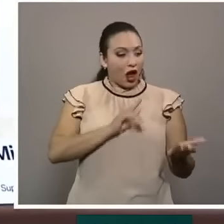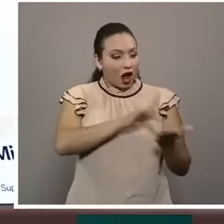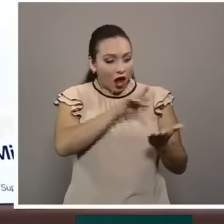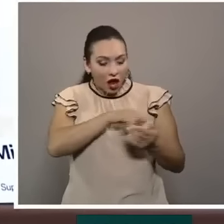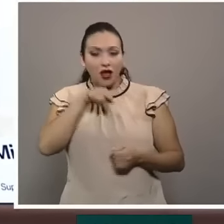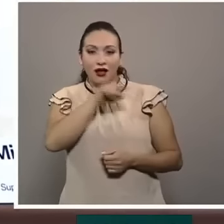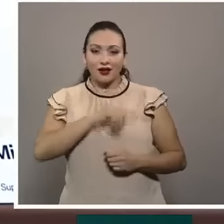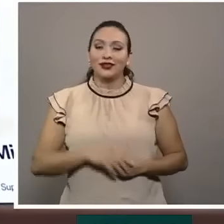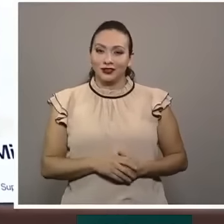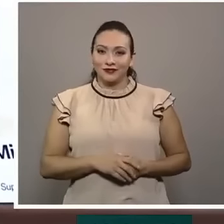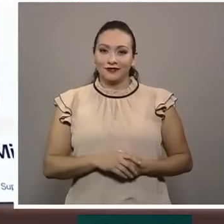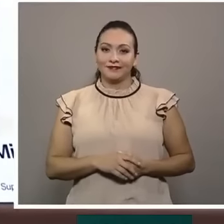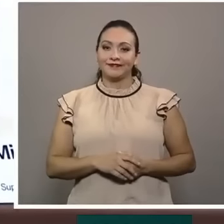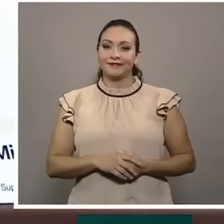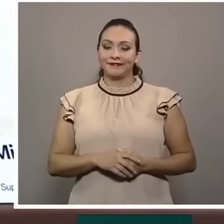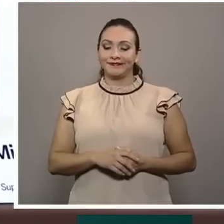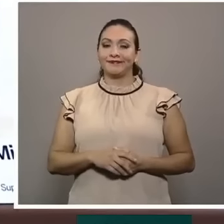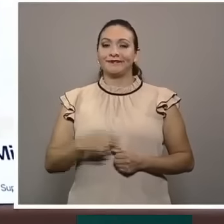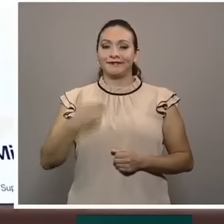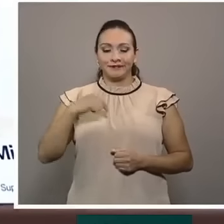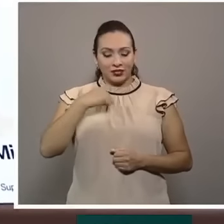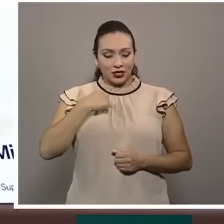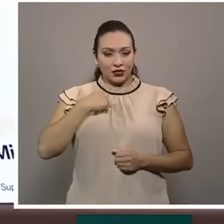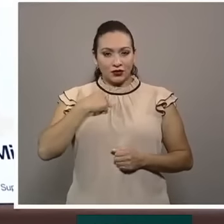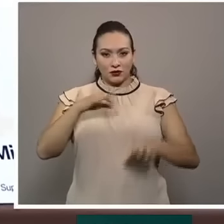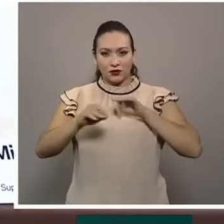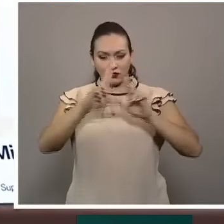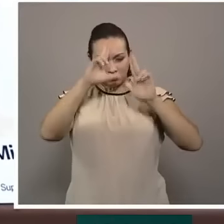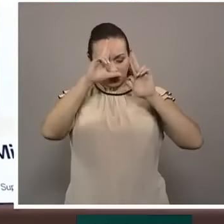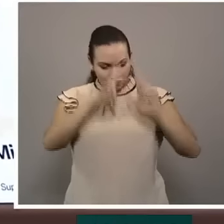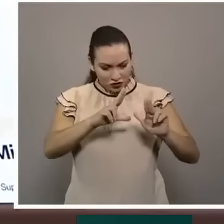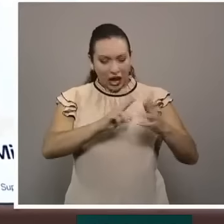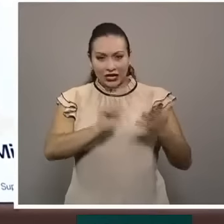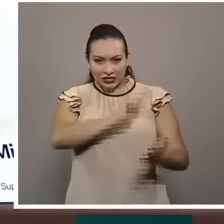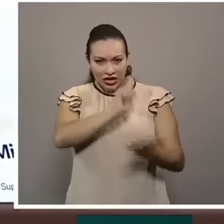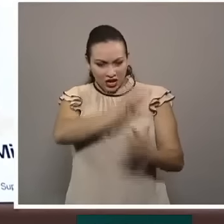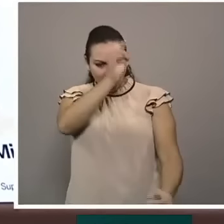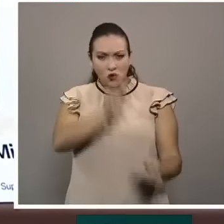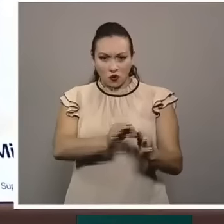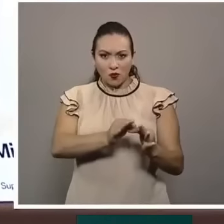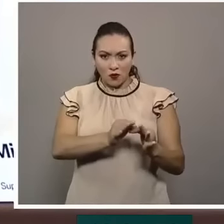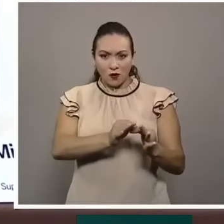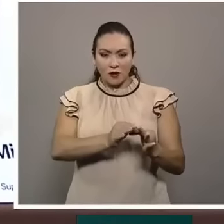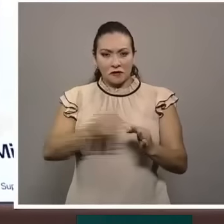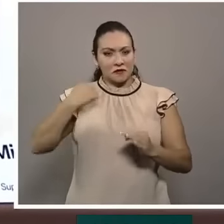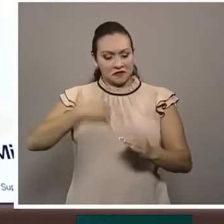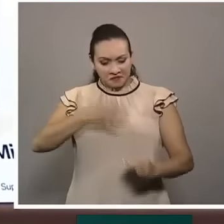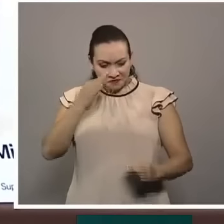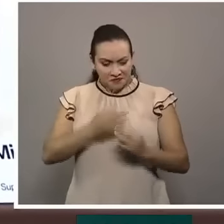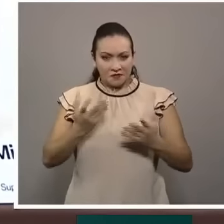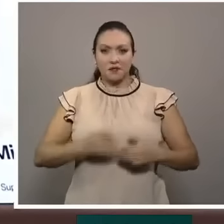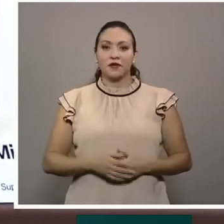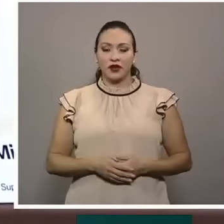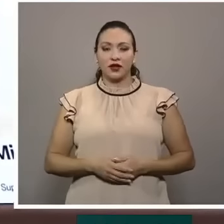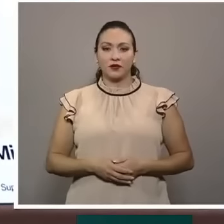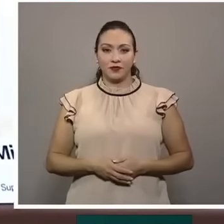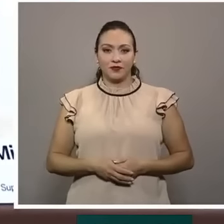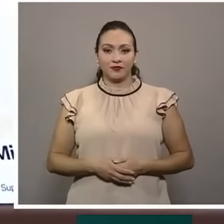decir que hemos honrado la palabra. Hemos honrado la palabra. En esa reunión me comprometí con